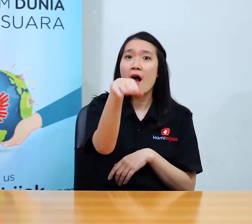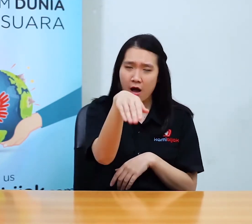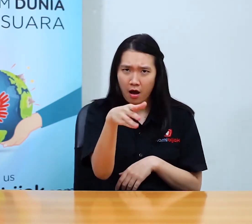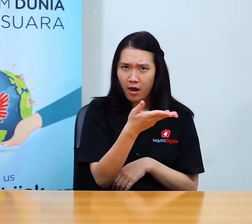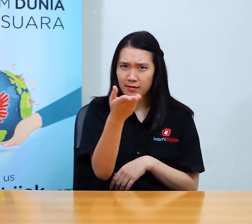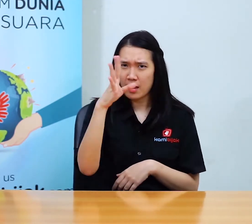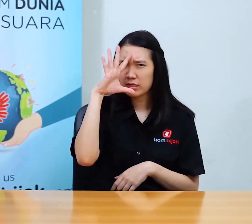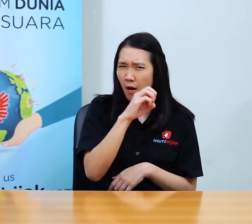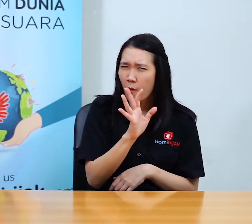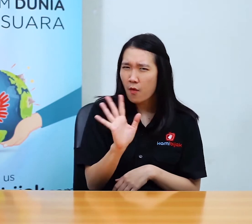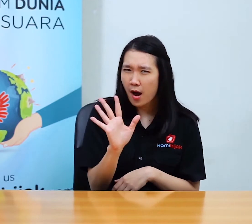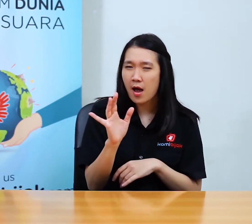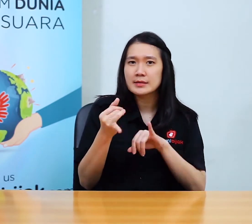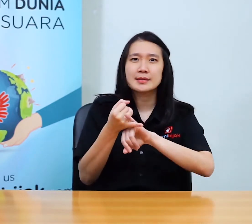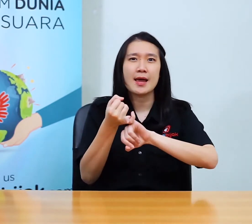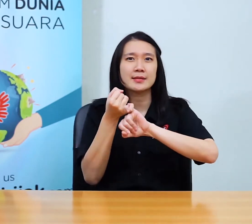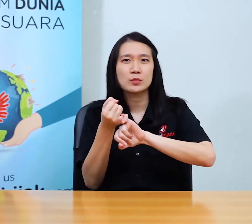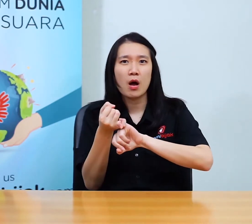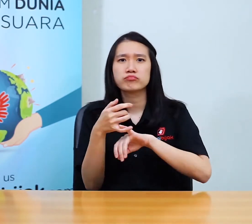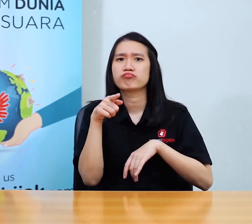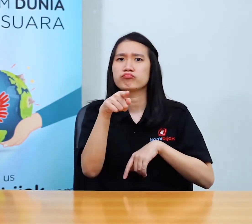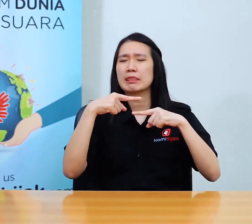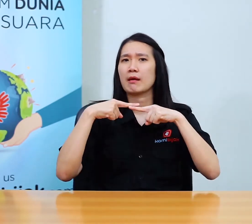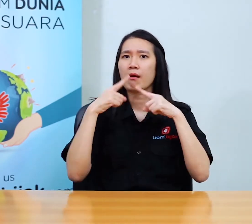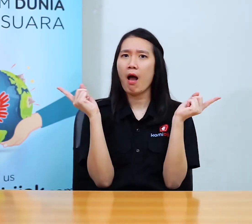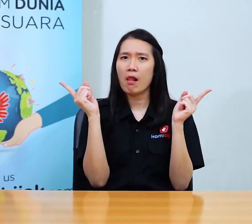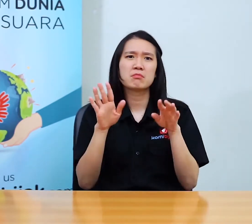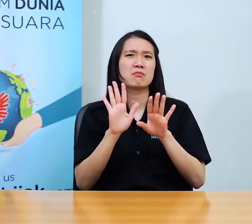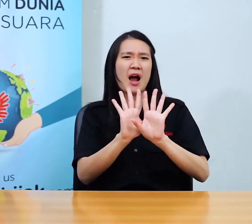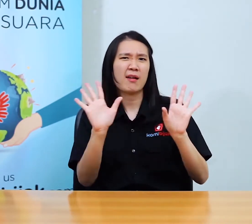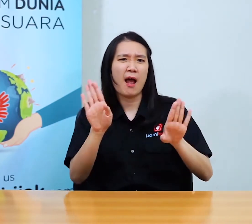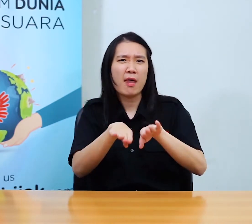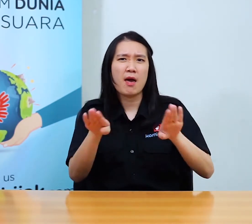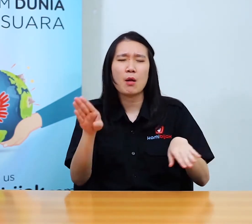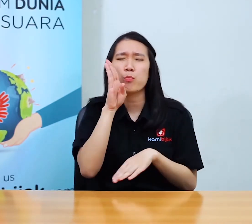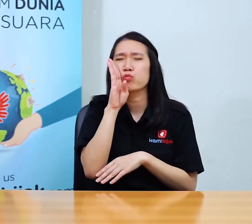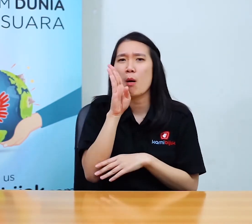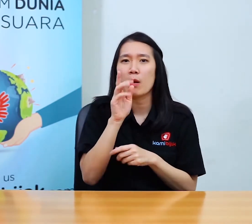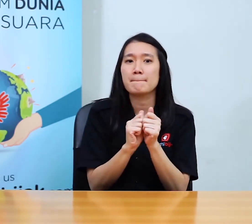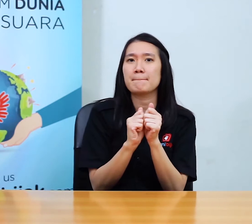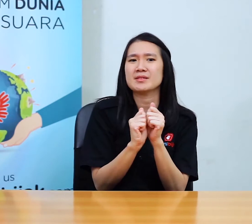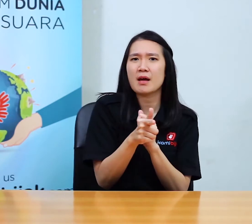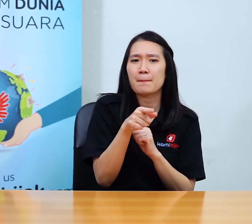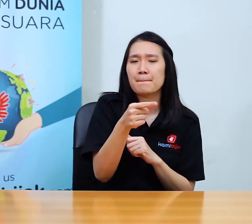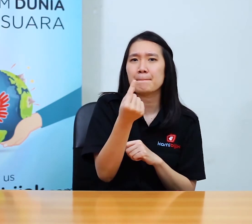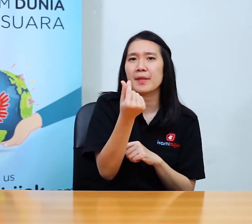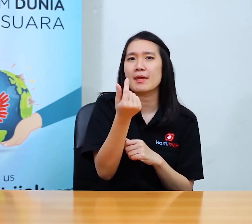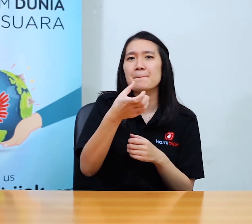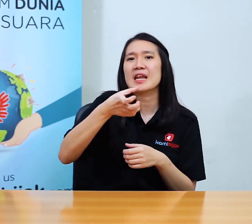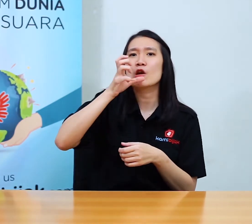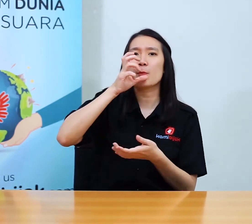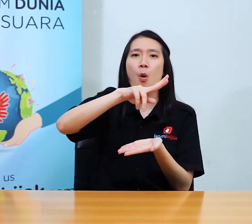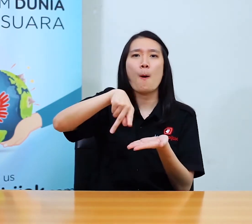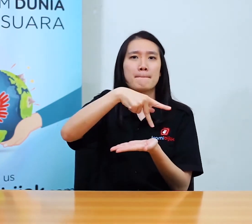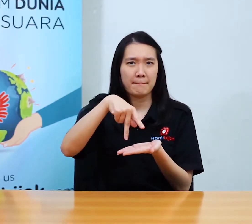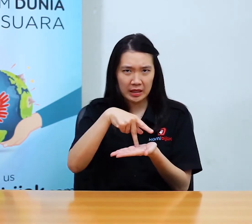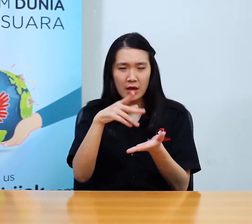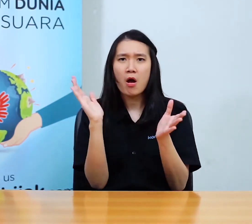Kalian tahu tidak, Janji Jiwa? banyak anak muda yang pesan kopi di situ.